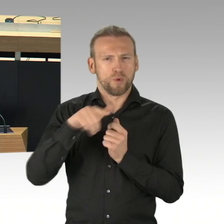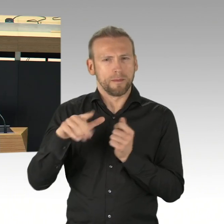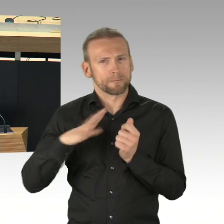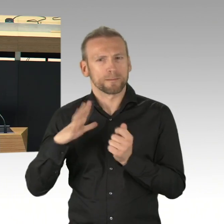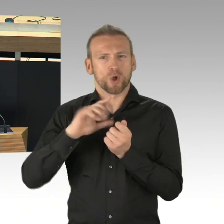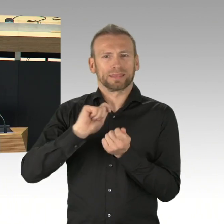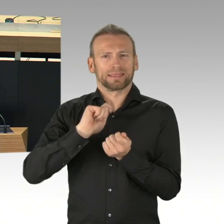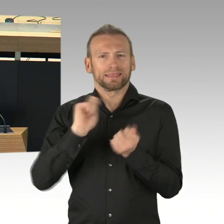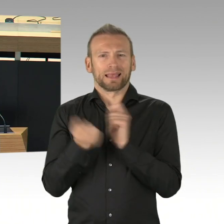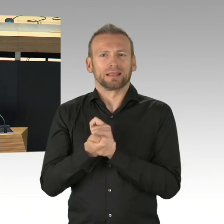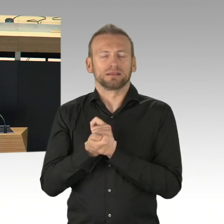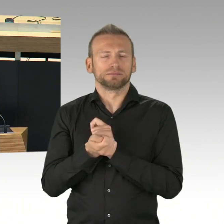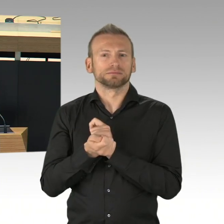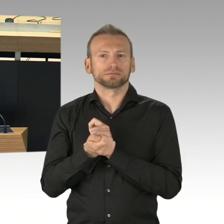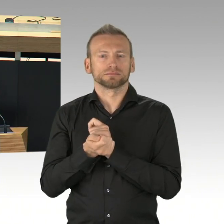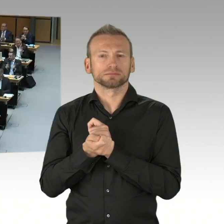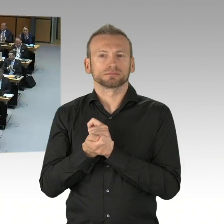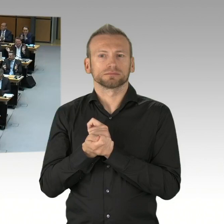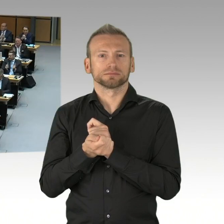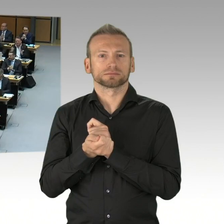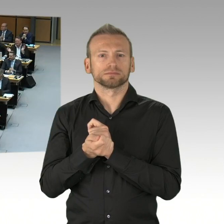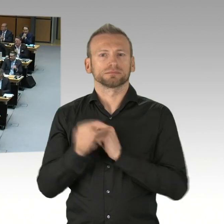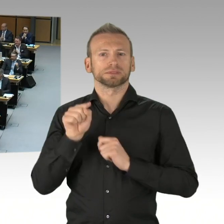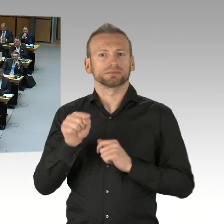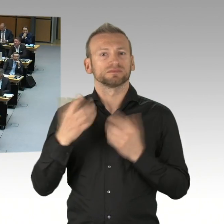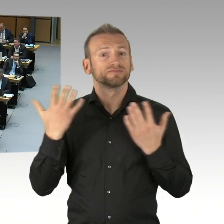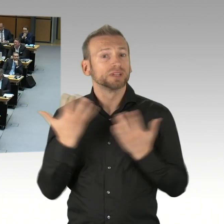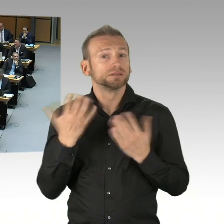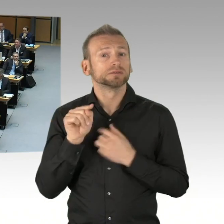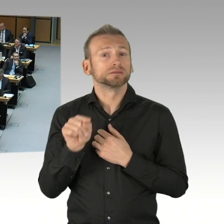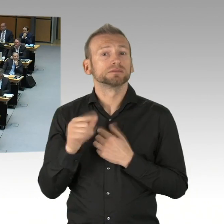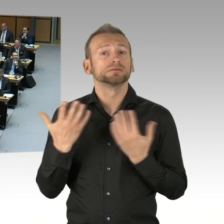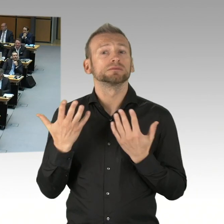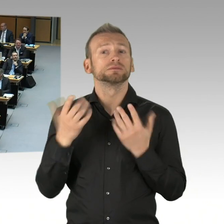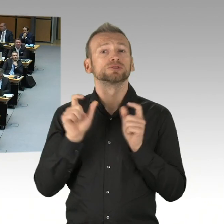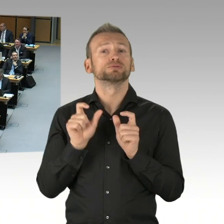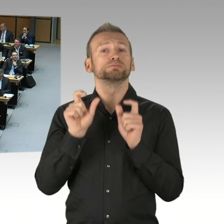(Beifall) Ich höre Ihnen nachher zu,